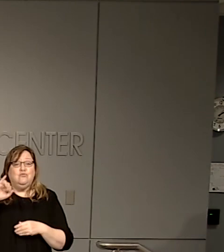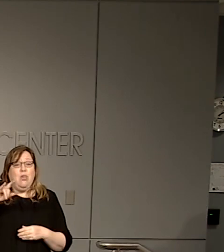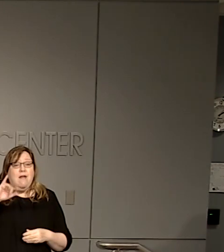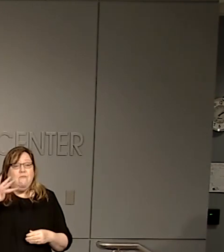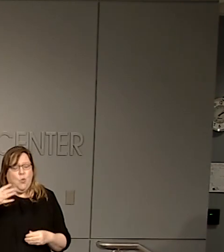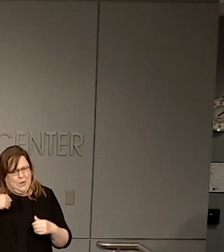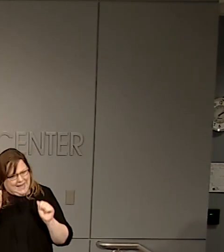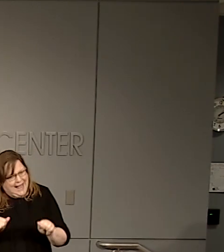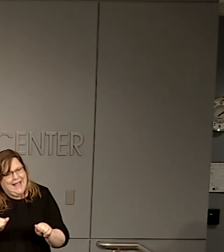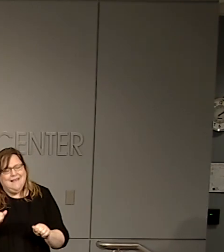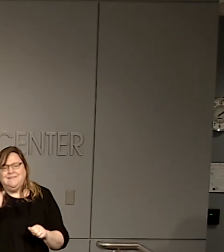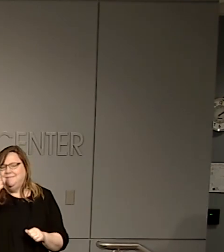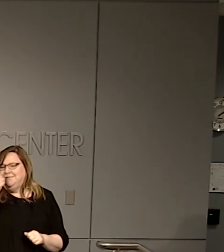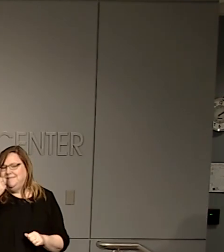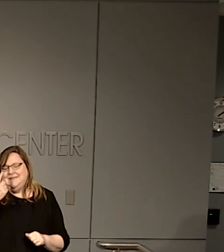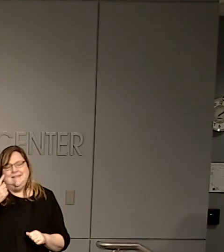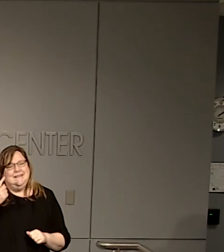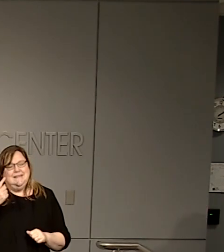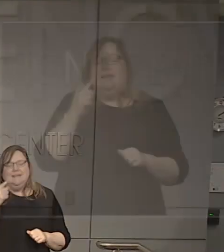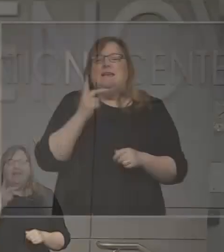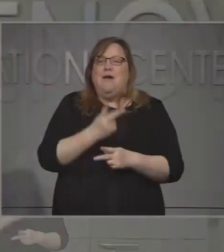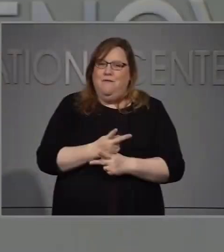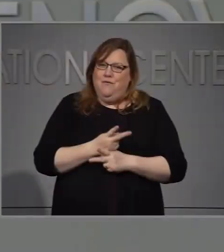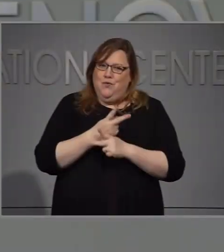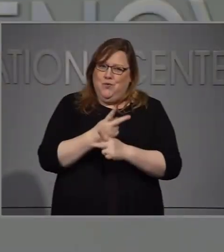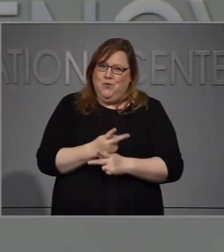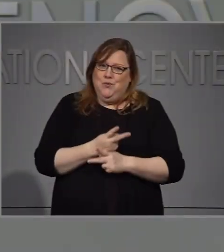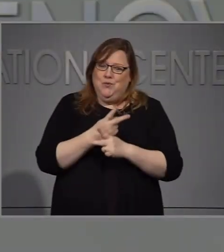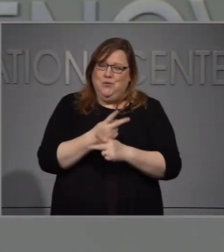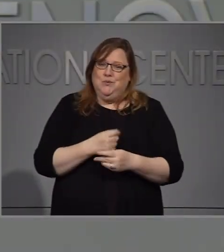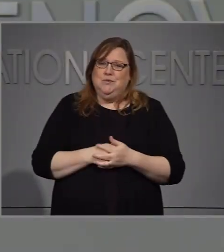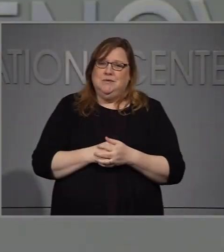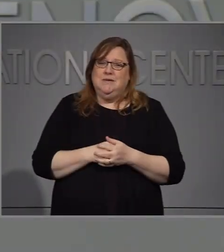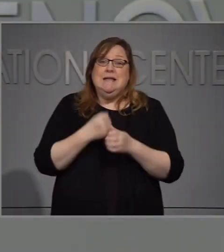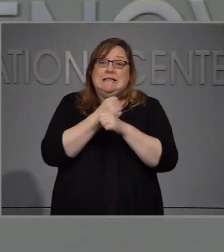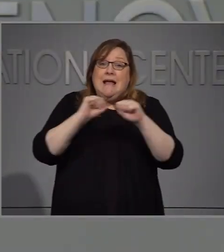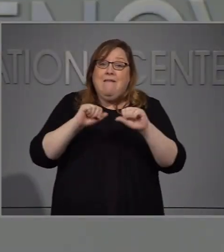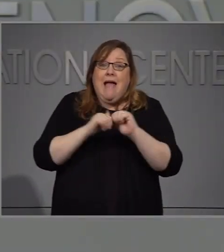las han escuchado usaron más una mascarilla que cubra su nariz y su boca. Distancia se a